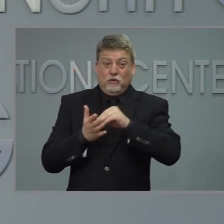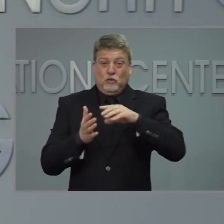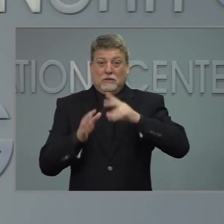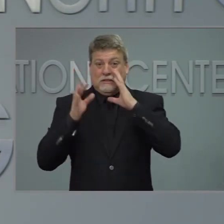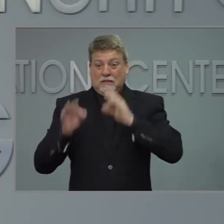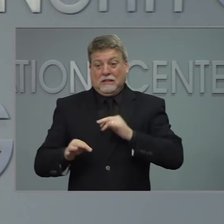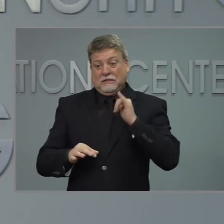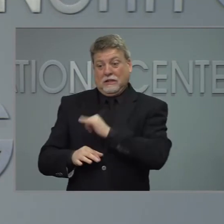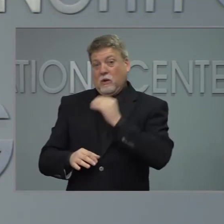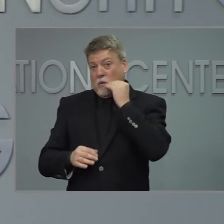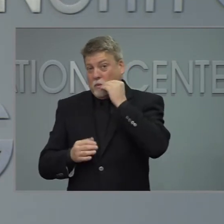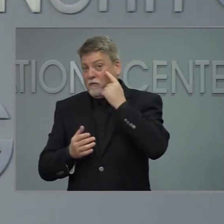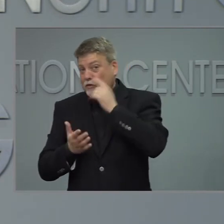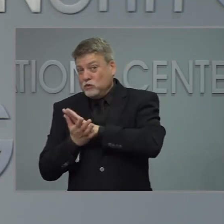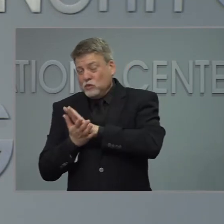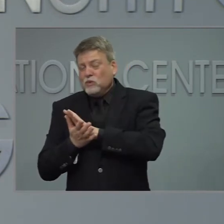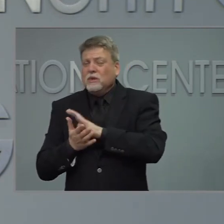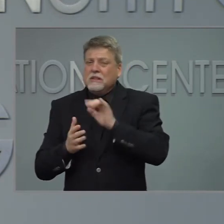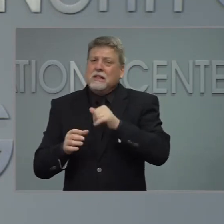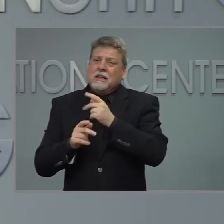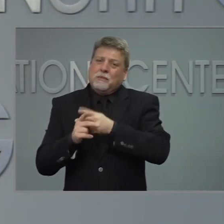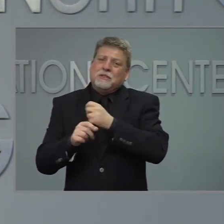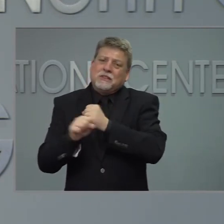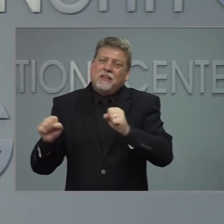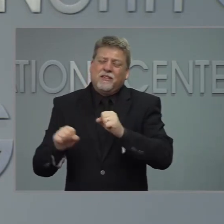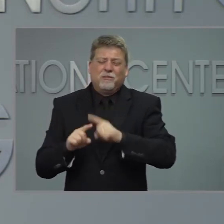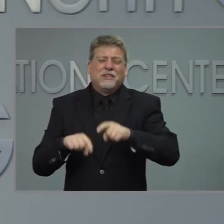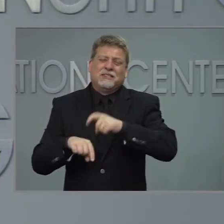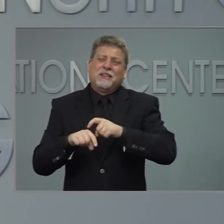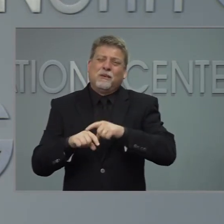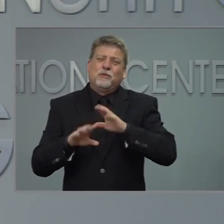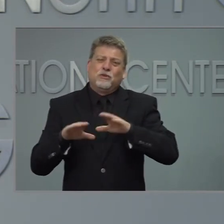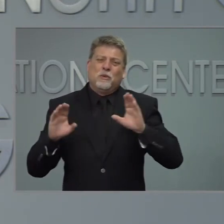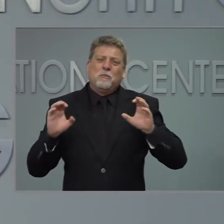a diseñan sea presencial, pero lo va a ser una manera segura, pero ya es el momento